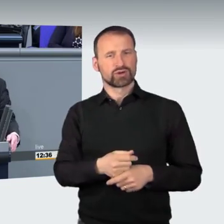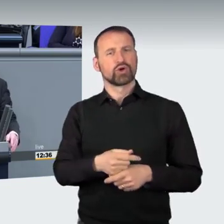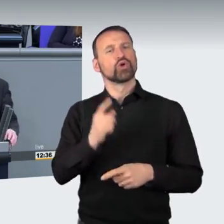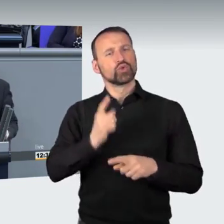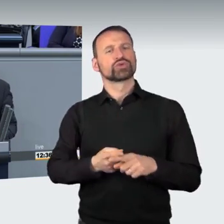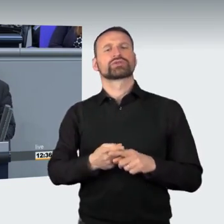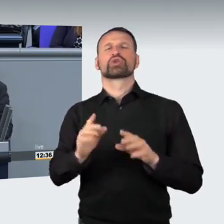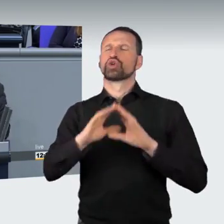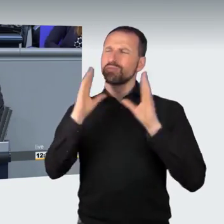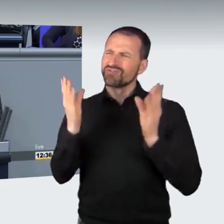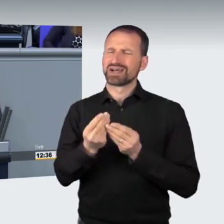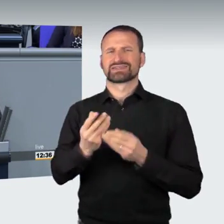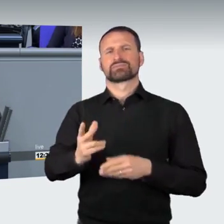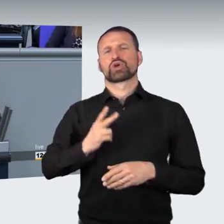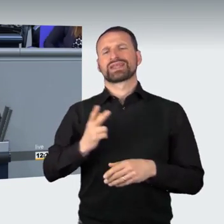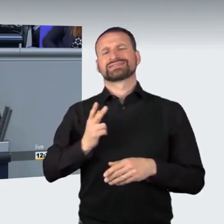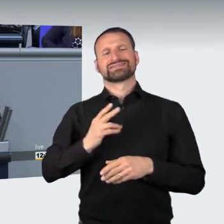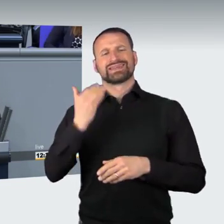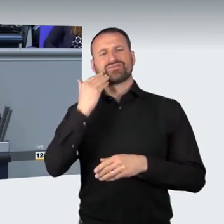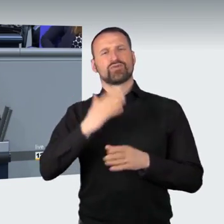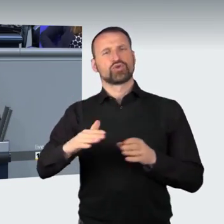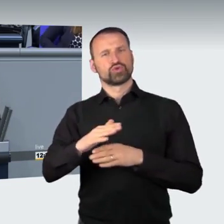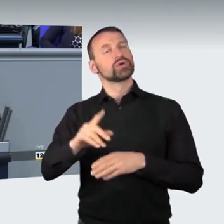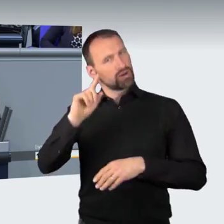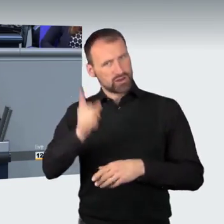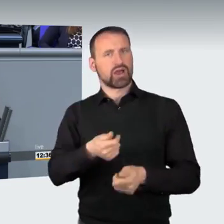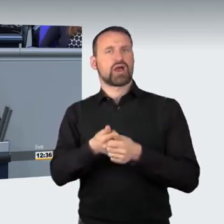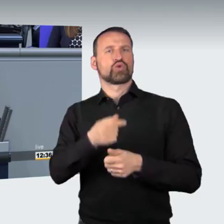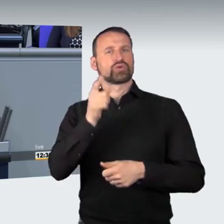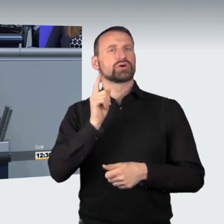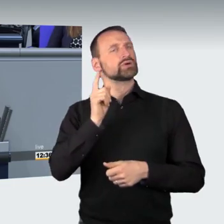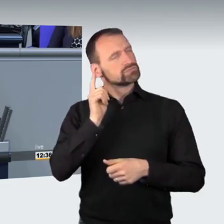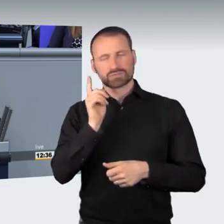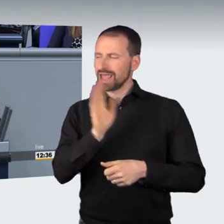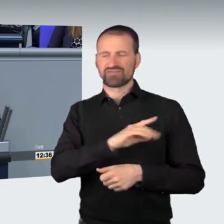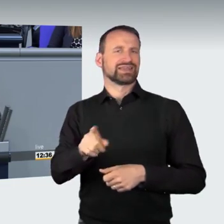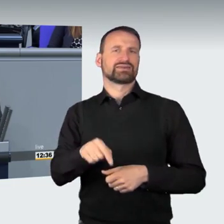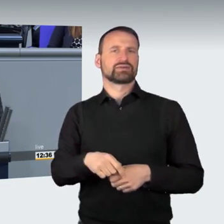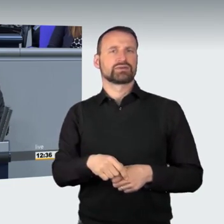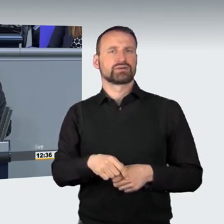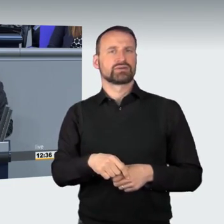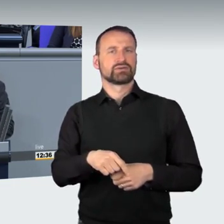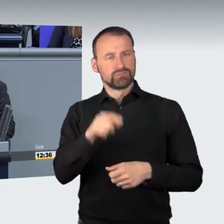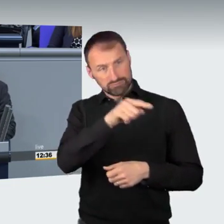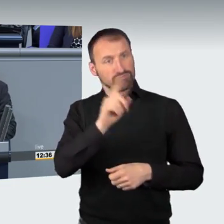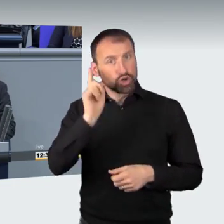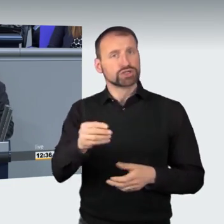dass Sie elementare Grundprinzipien der marktwirtschaftlichen Ordnung nicht verstanden haben, meine Damen und Herren.